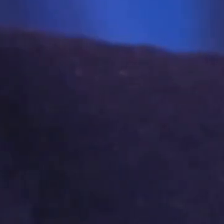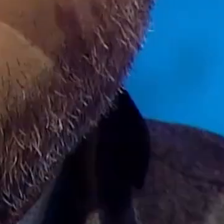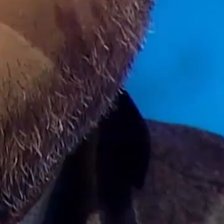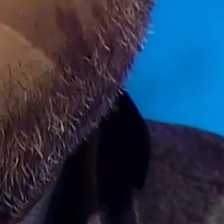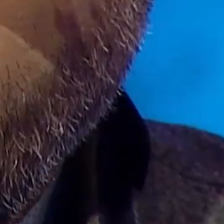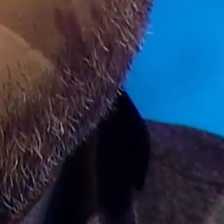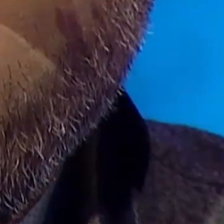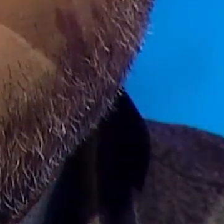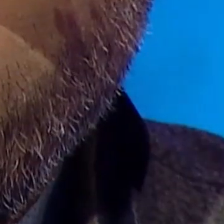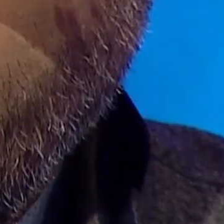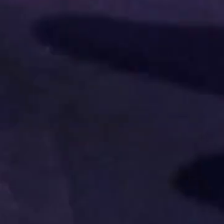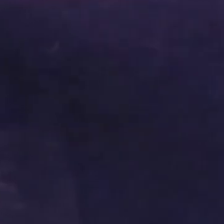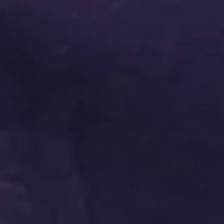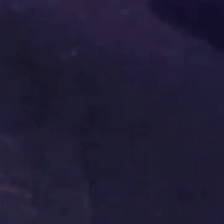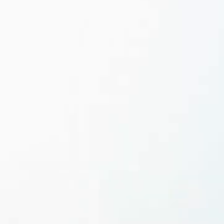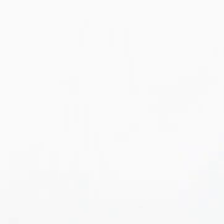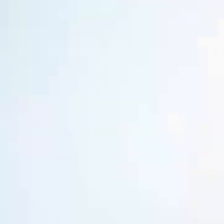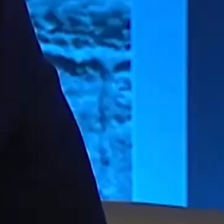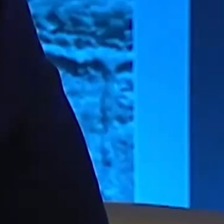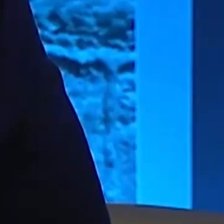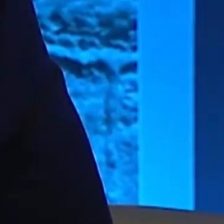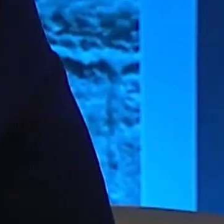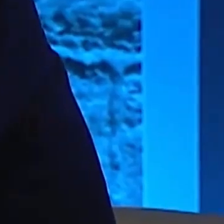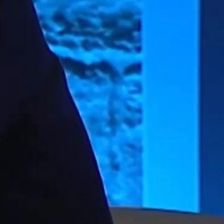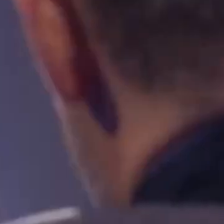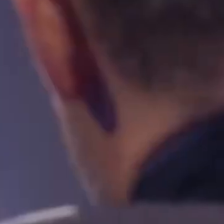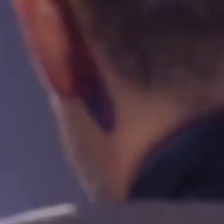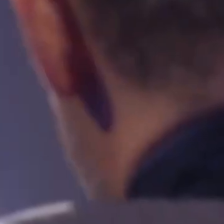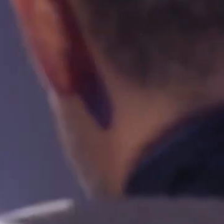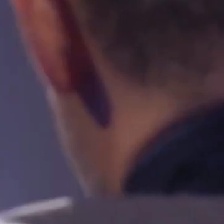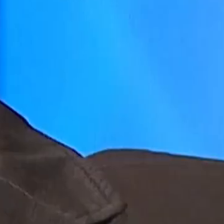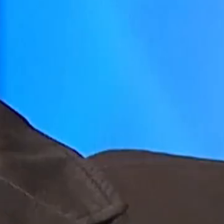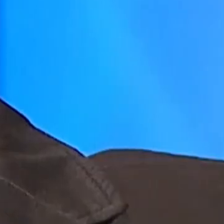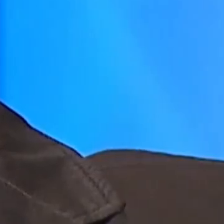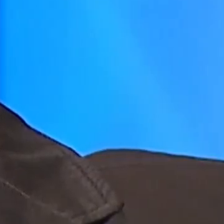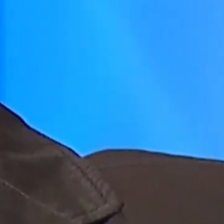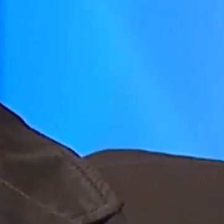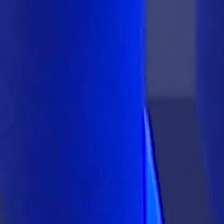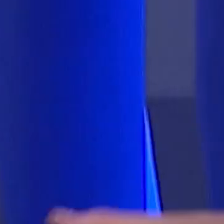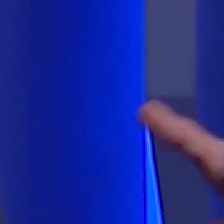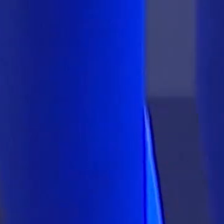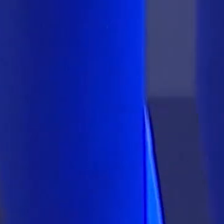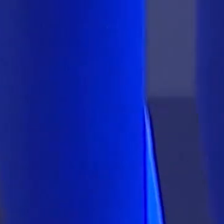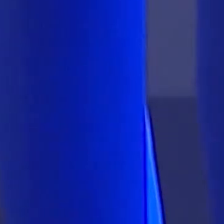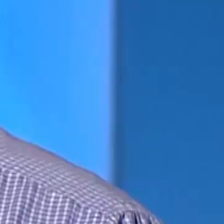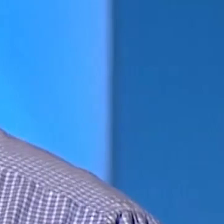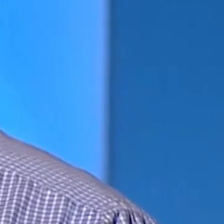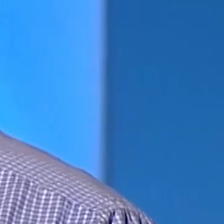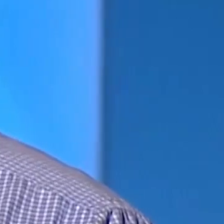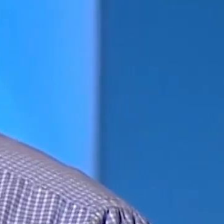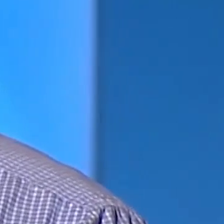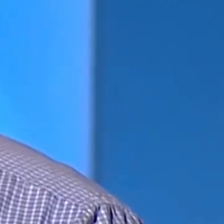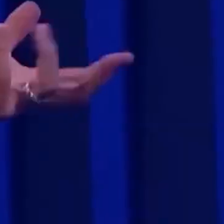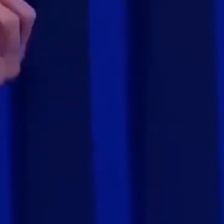это собеседование с ним Откровение известных людей о Боге о вере о личном то о чем они никогда раньше